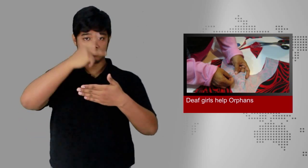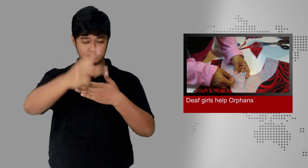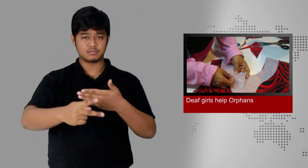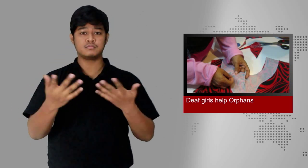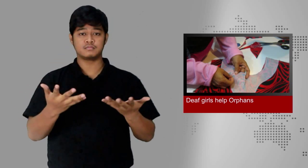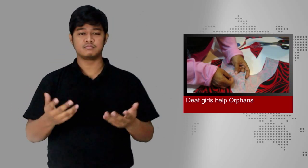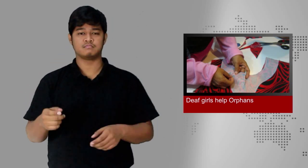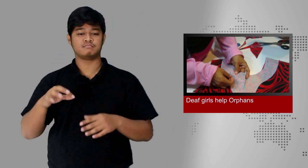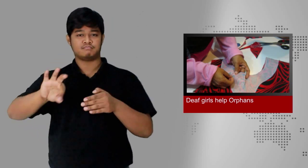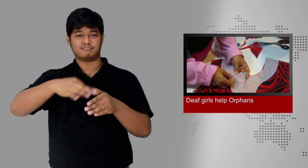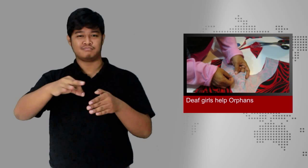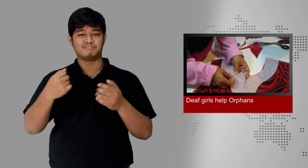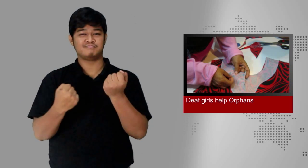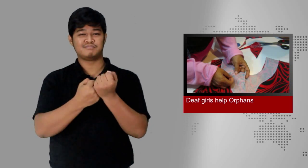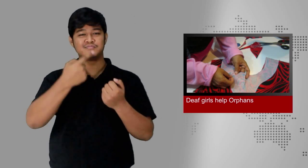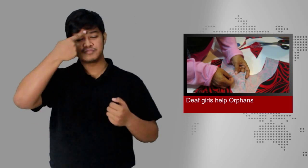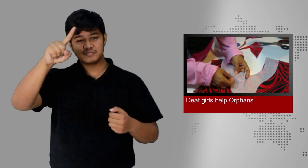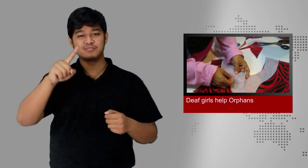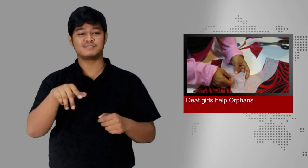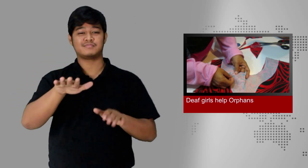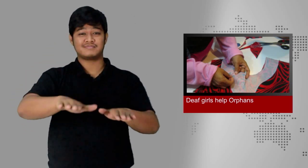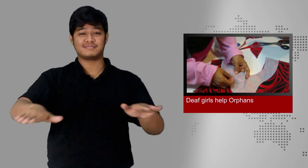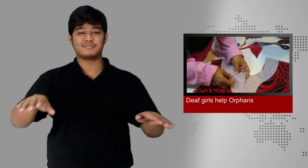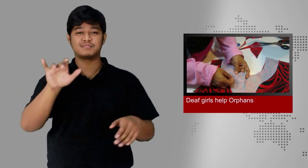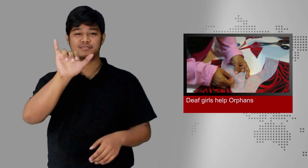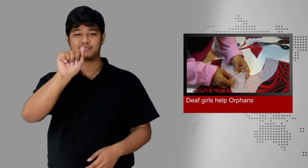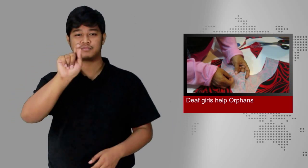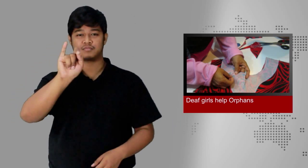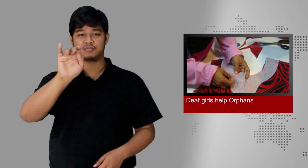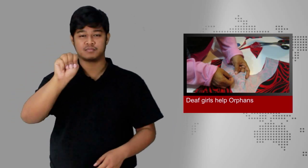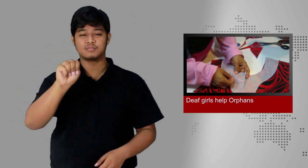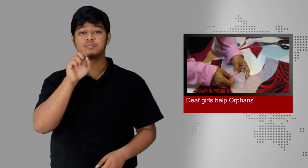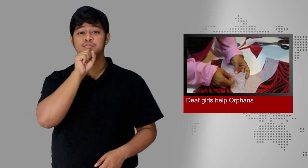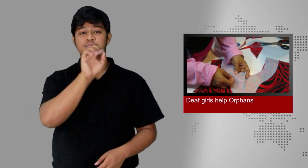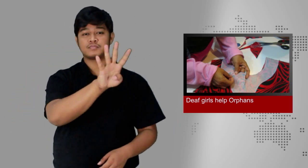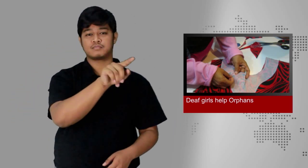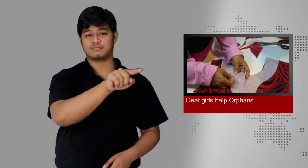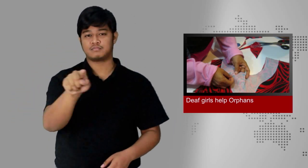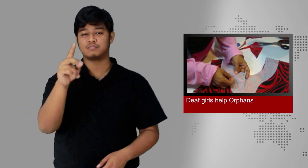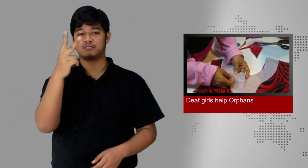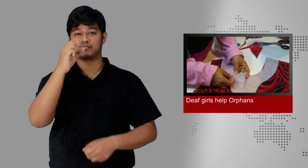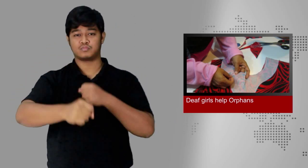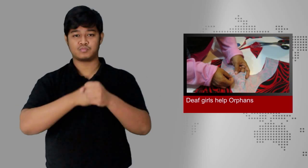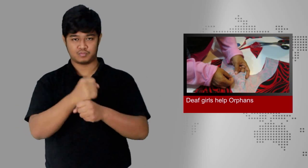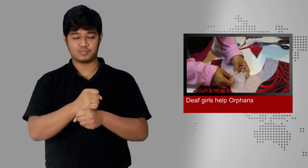Sebuah program telah diajurkan membantu anak-anak yatim berumur 4 tahun sehinggan 12 tahun...